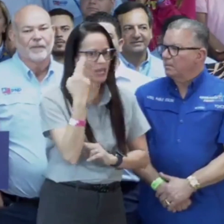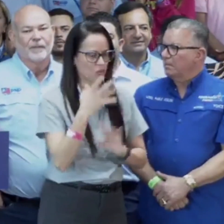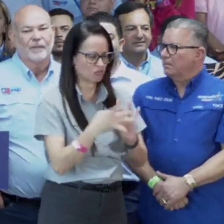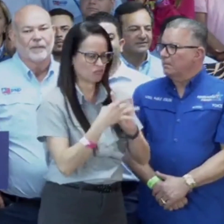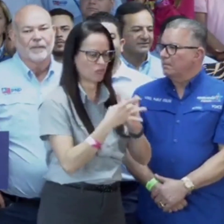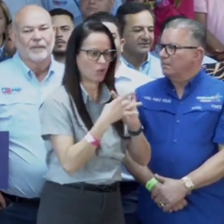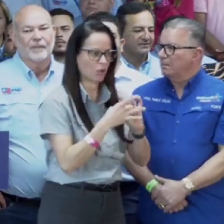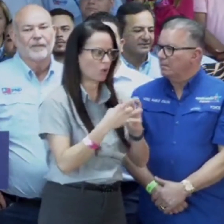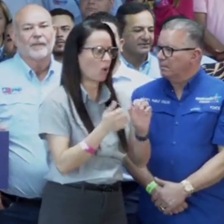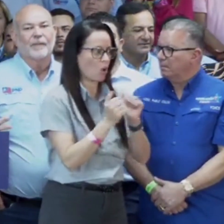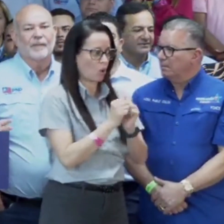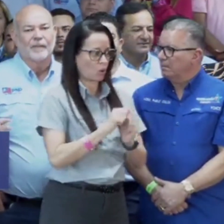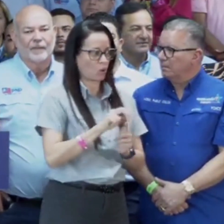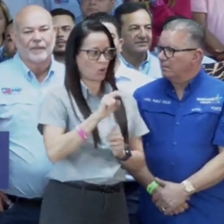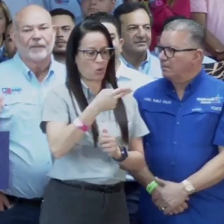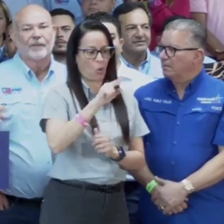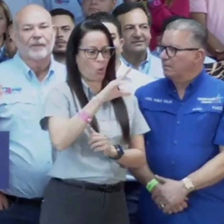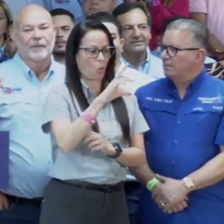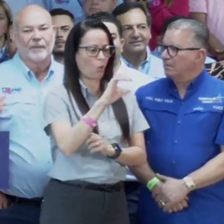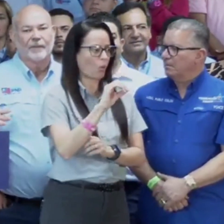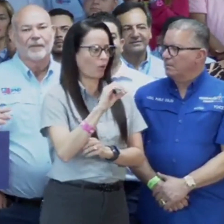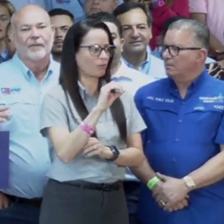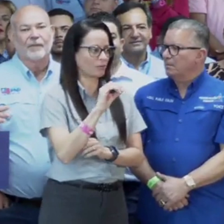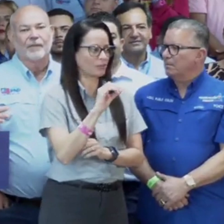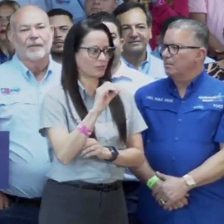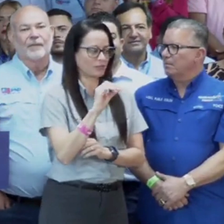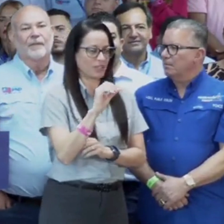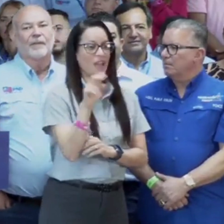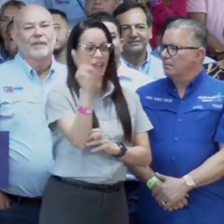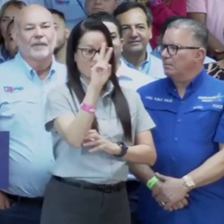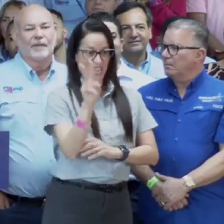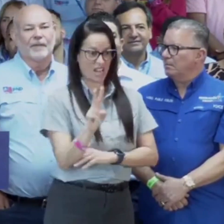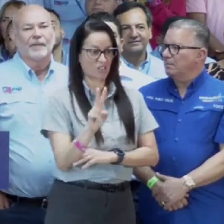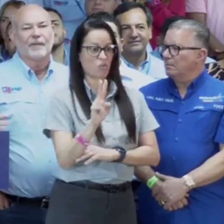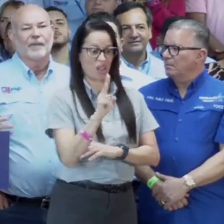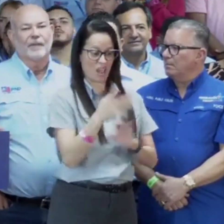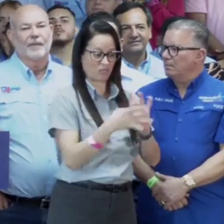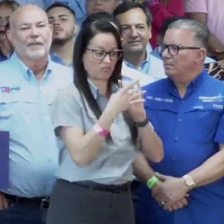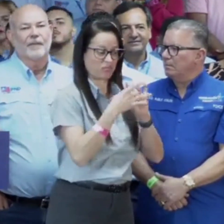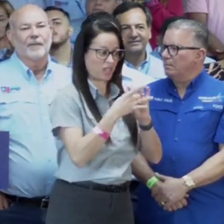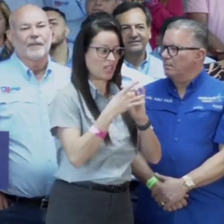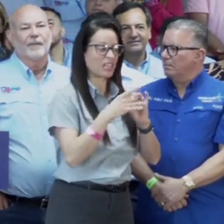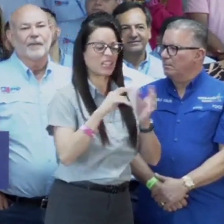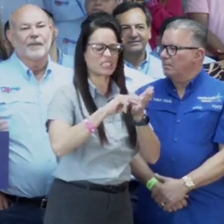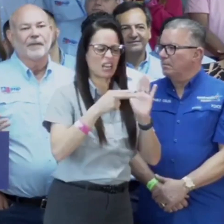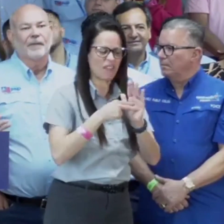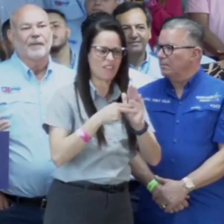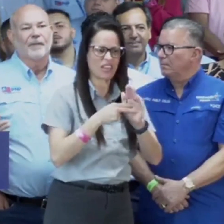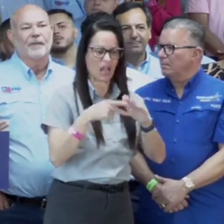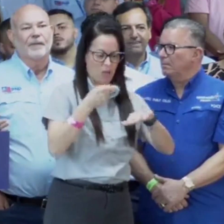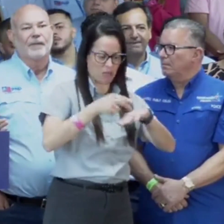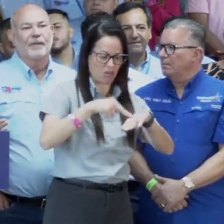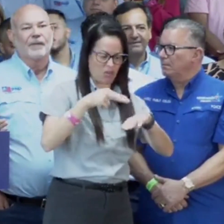al poder en Venezuela hablaba de Patria Nueva y este nos está diciendo Patria Nueva yo creo que